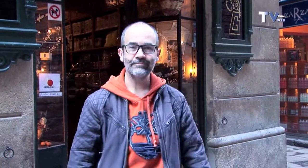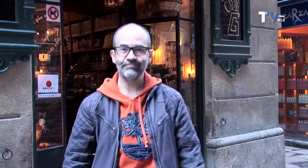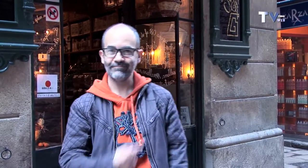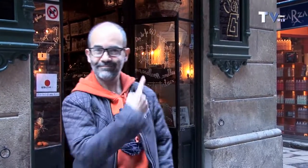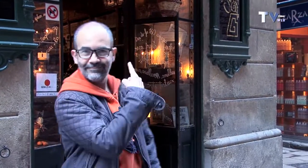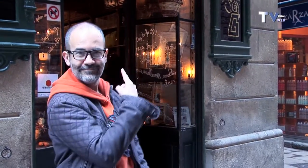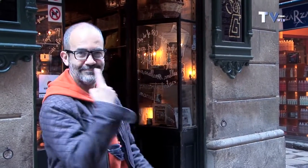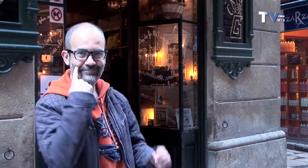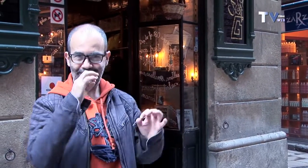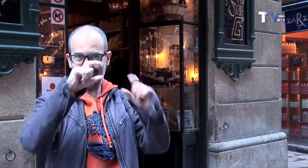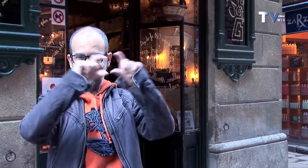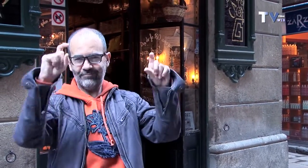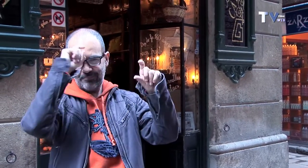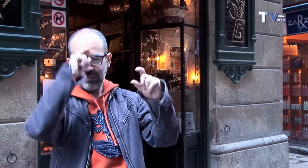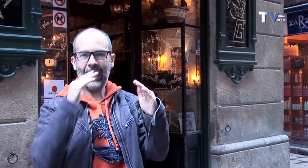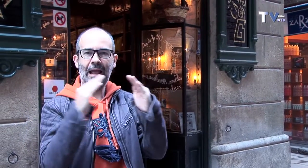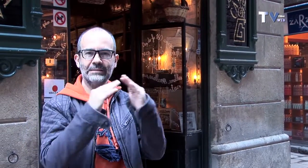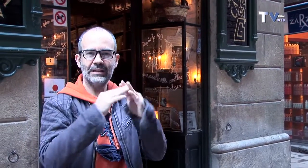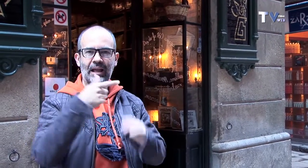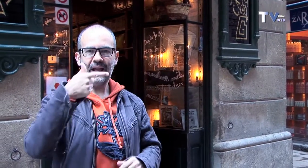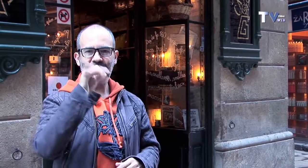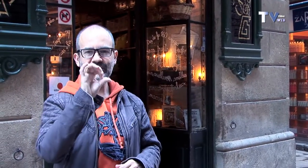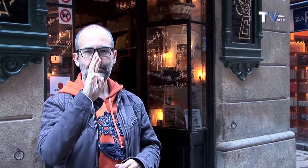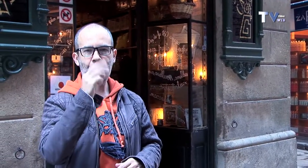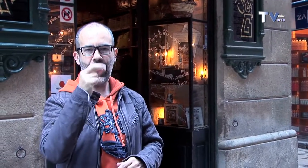Como habréis visto se llama Casa Gispert.